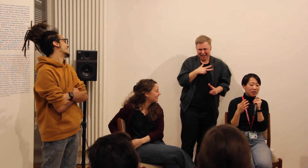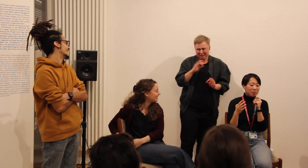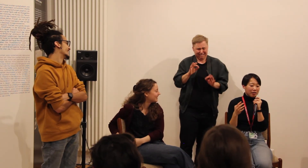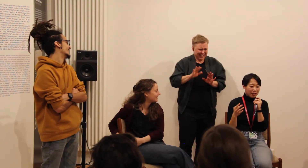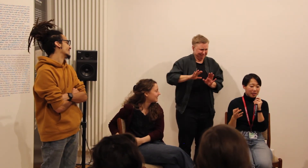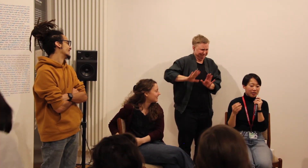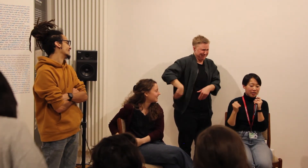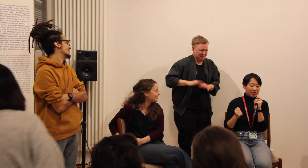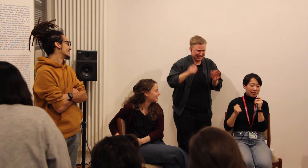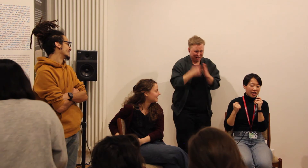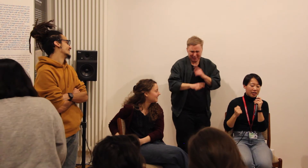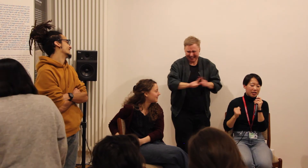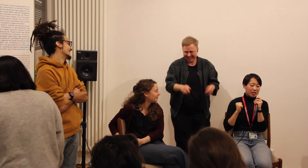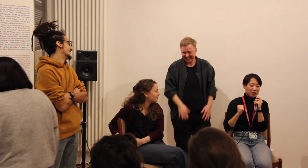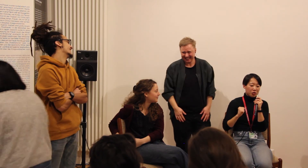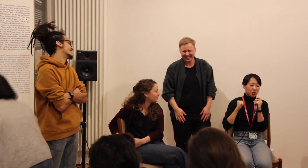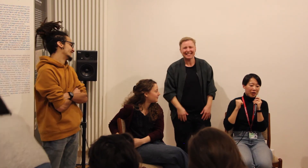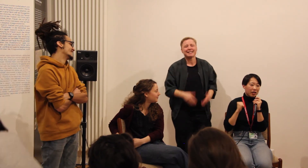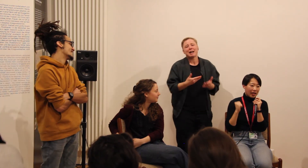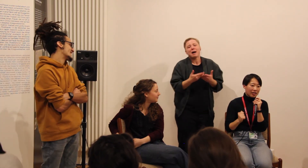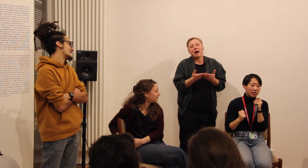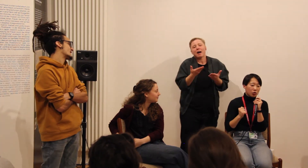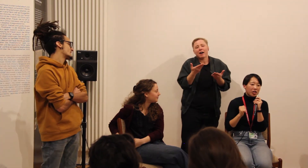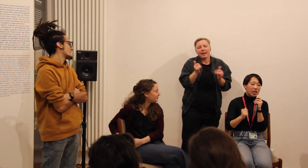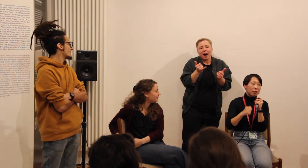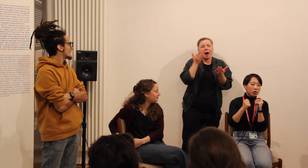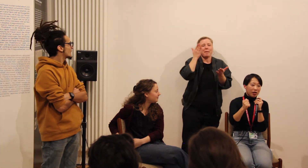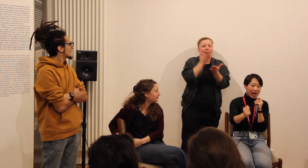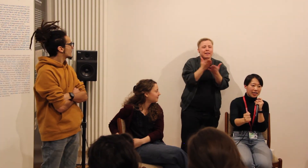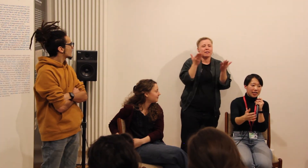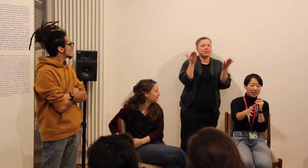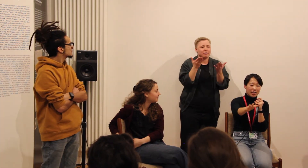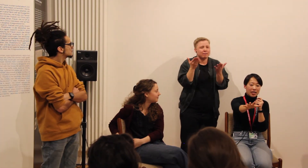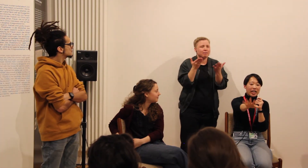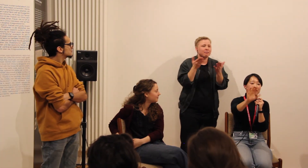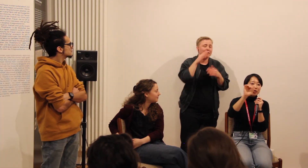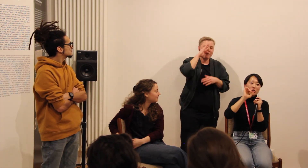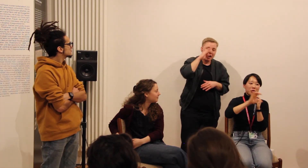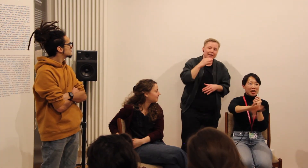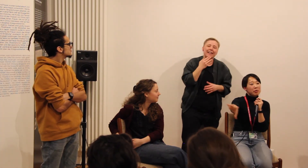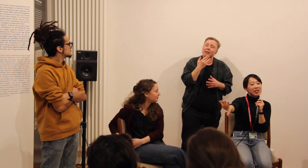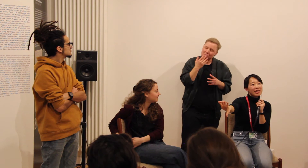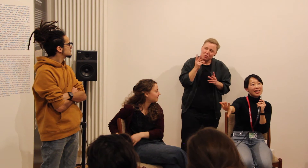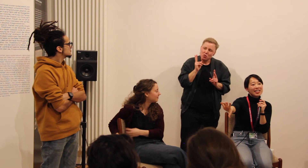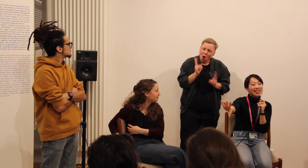Aber mein Vater wollte einfach ein Grundstück kaufen, deswegen hat er eins direkt vor dem Fluss gekauft.